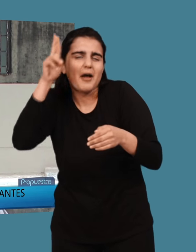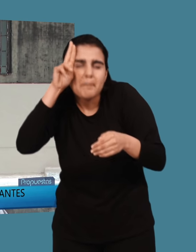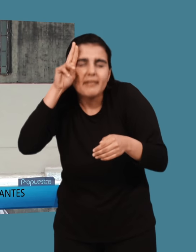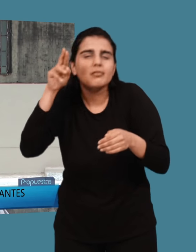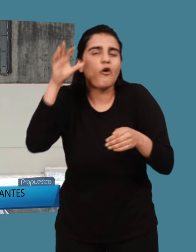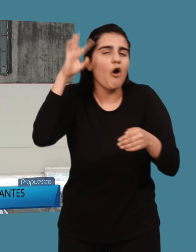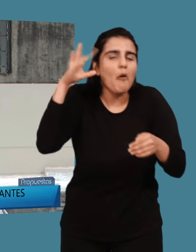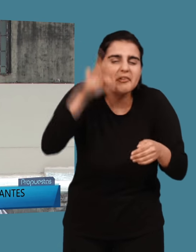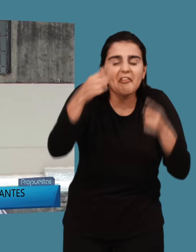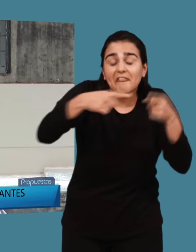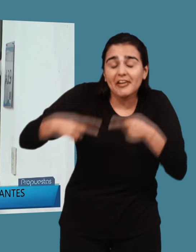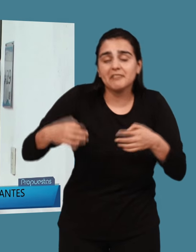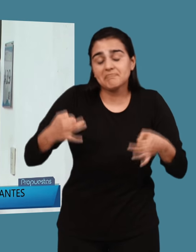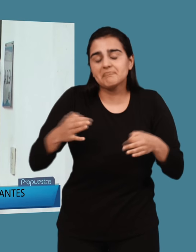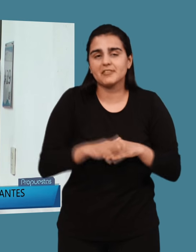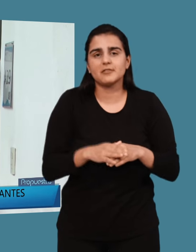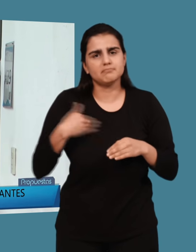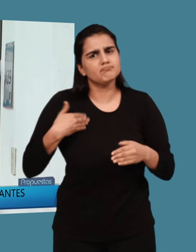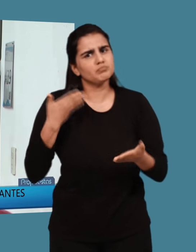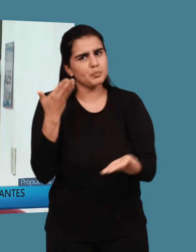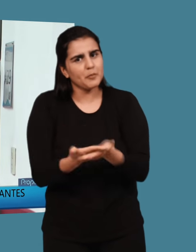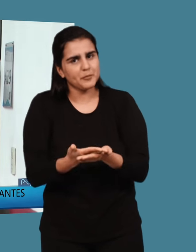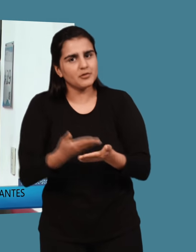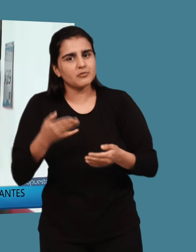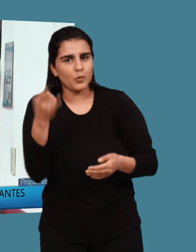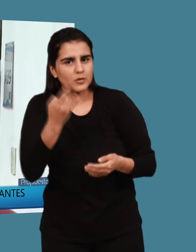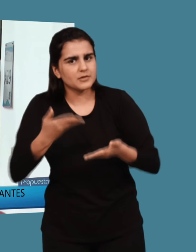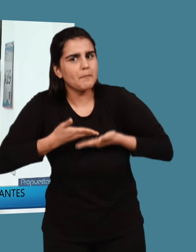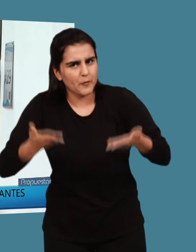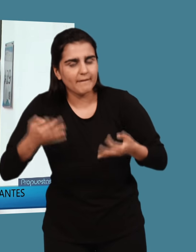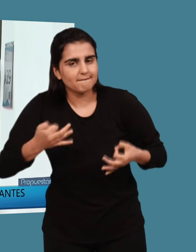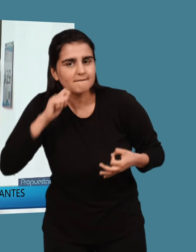Respeta diferentes opiniones Me parece muy buena la propuesta de que haya Universidades públicas,